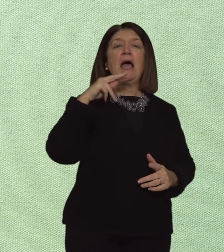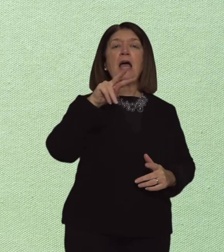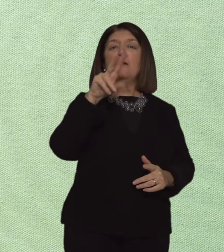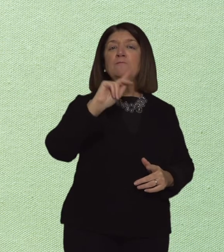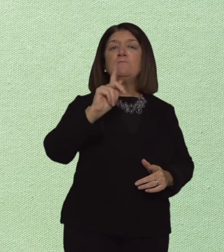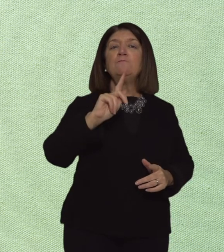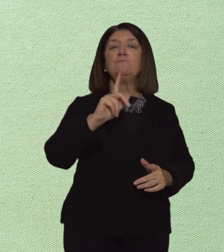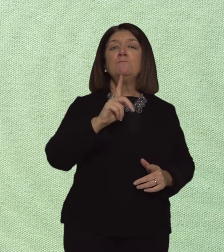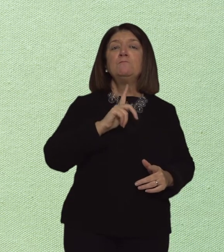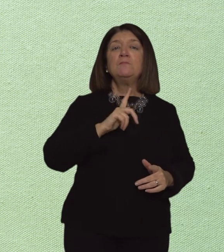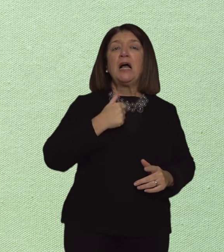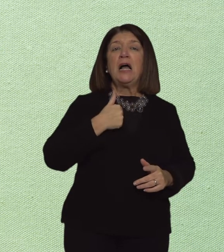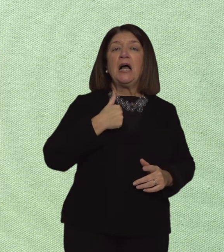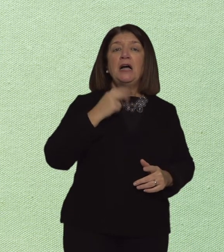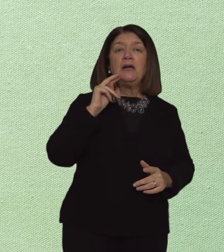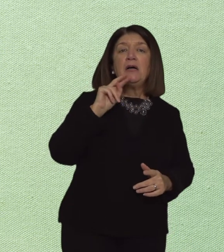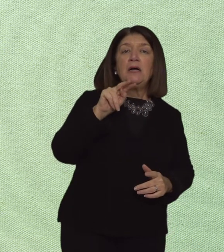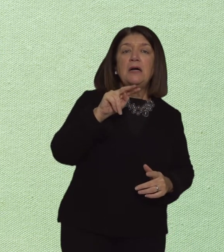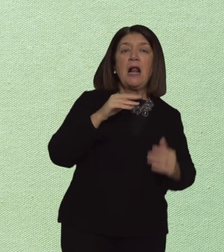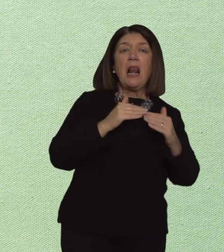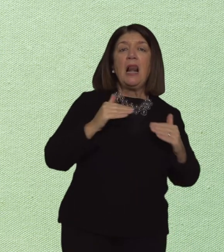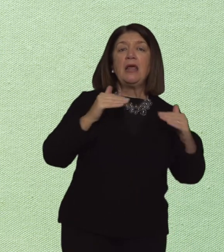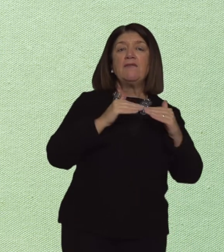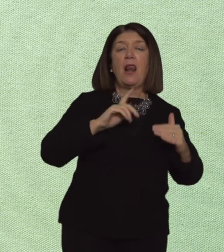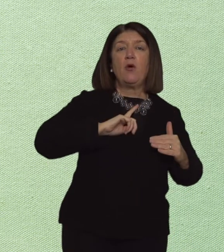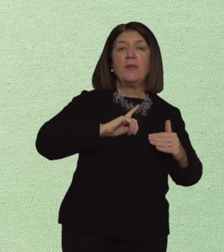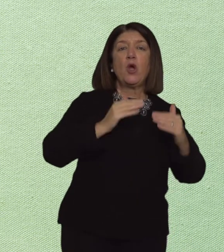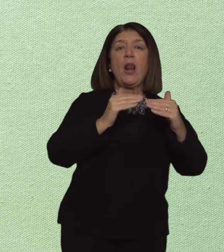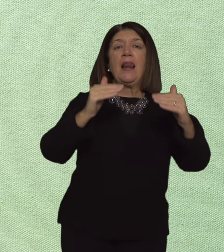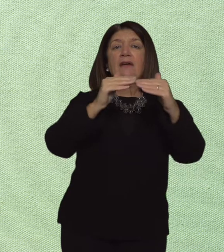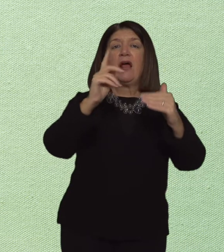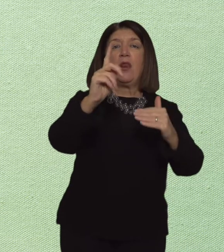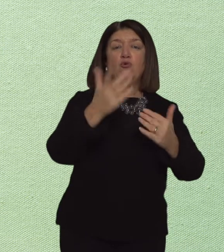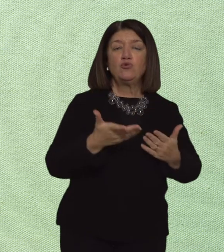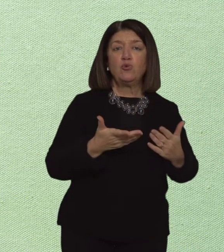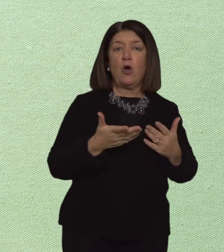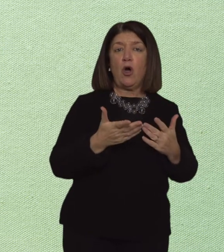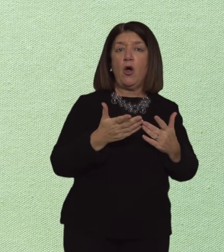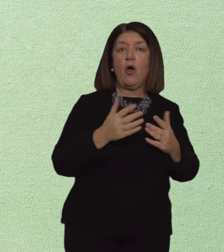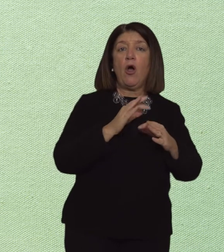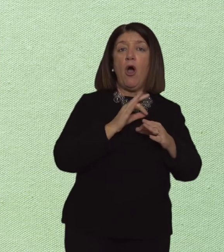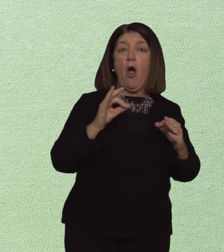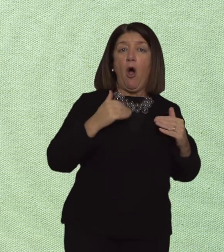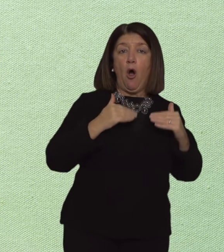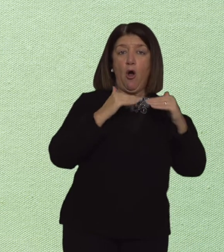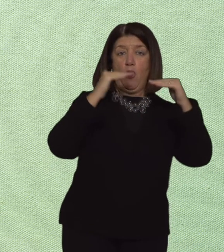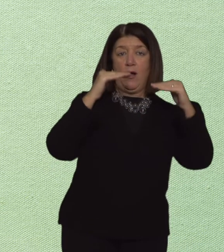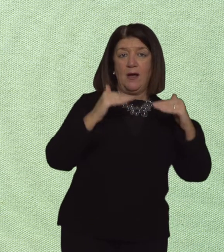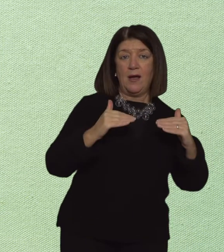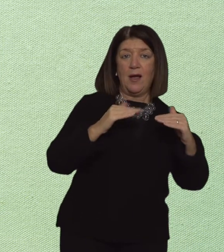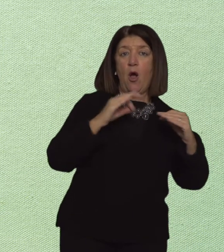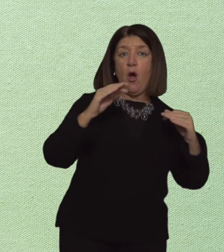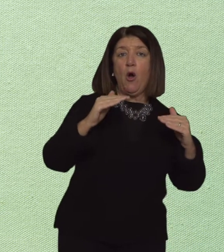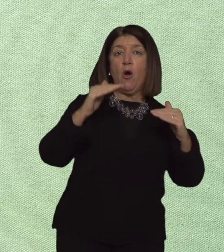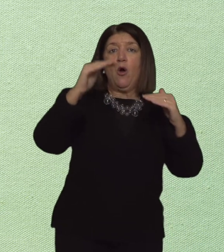associamo quel livello identitario a un sentimento positivo o negativo che sia, noi stiamo riducendo